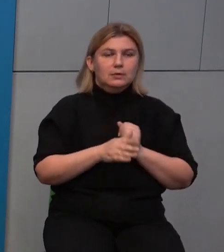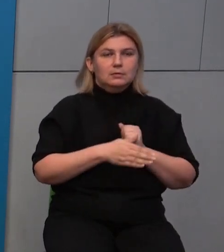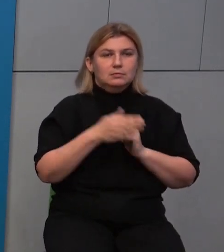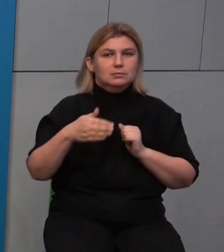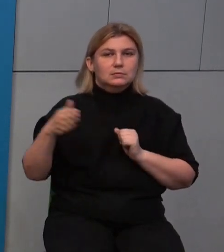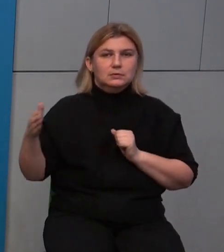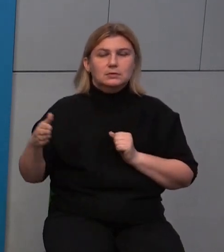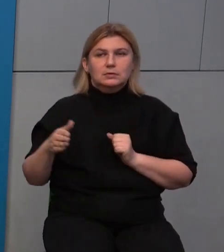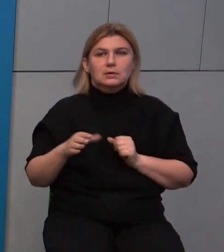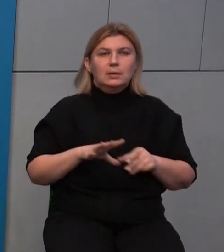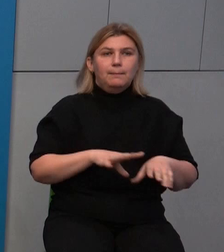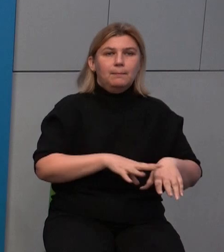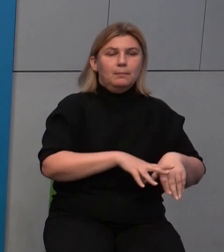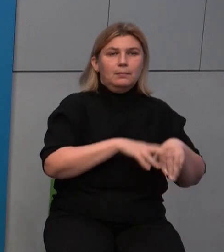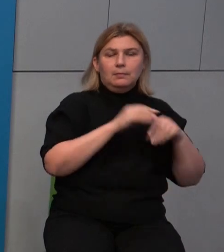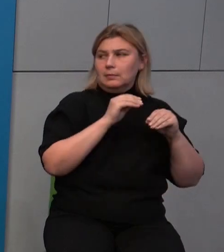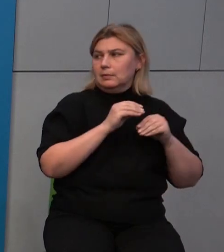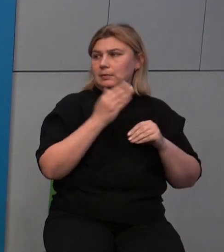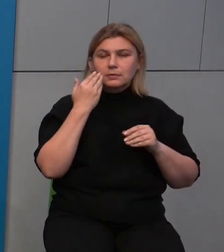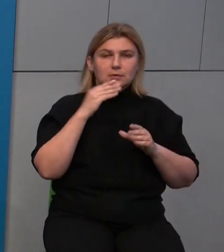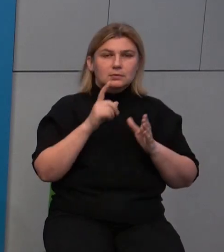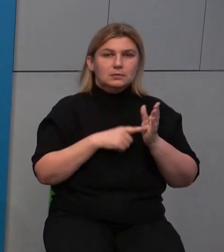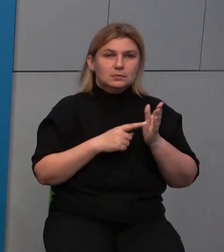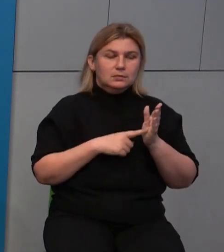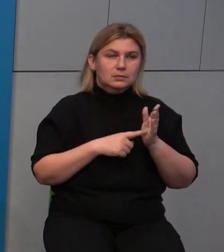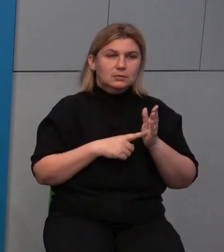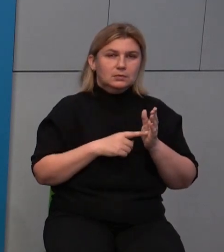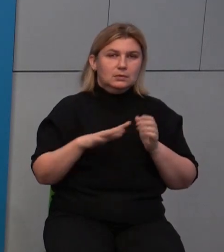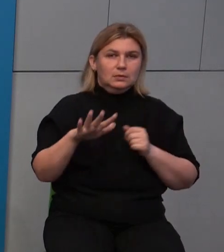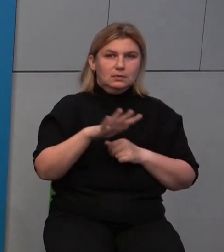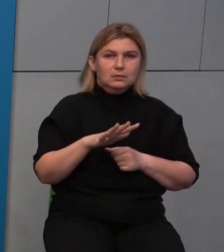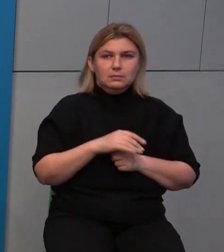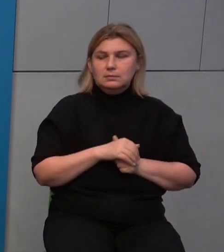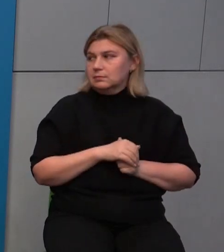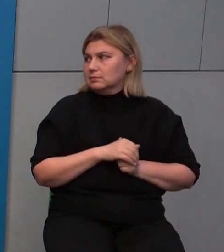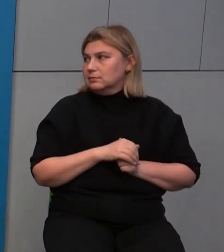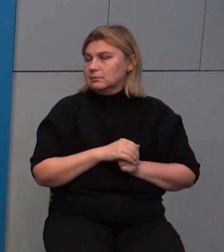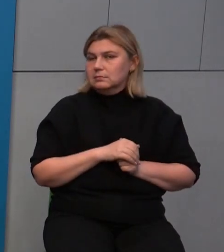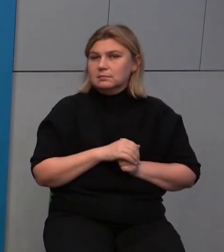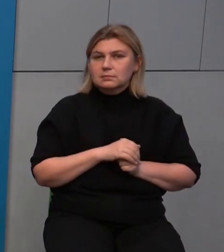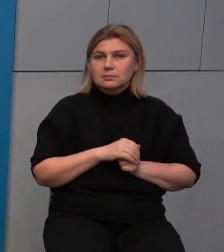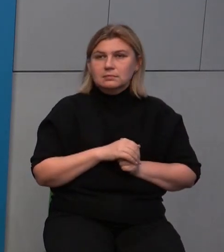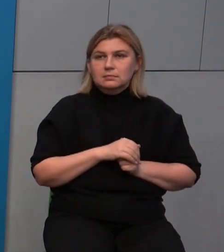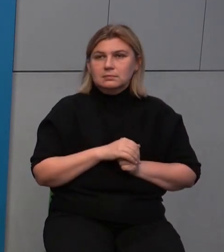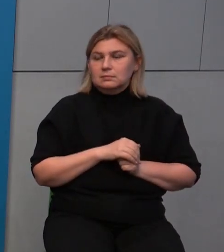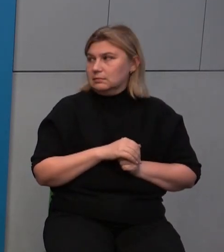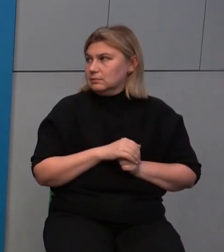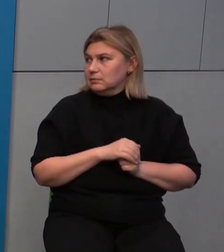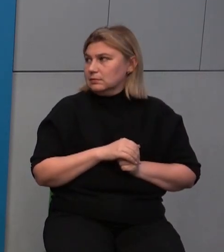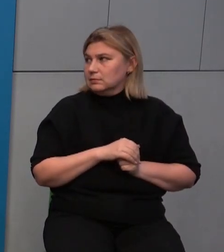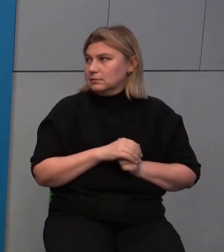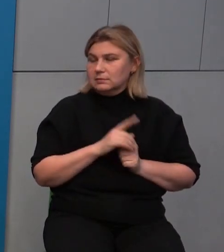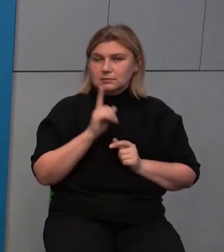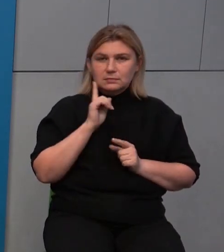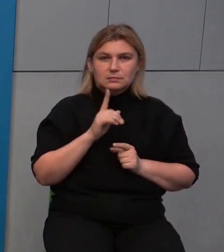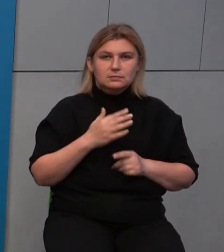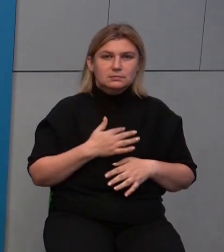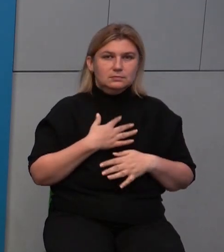A te pierwsze bardzo często są po prostu w komplecie. Ale rzeczywiście to jest jakieś ekscytujące dla bardzo wielu osób,